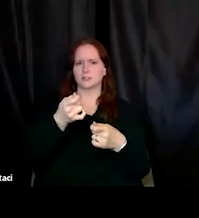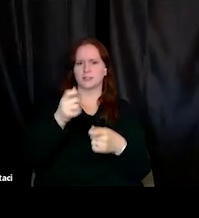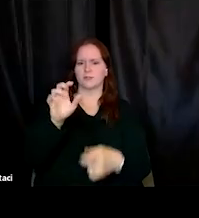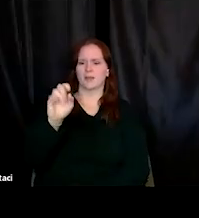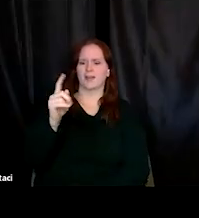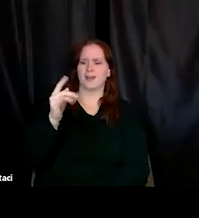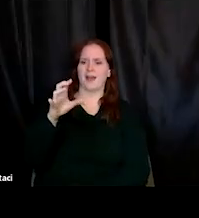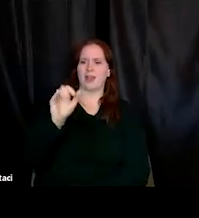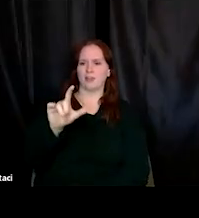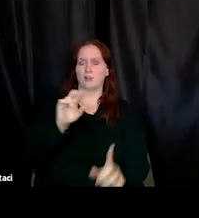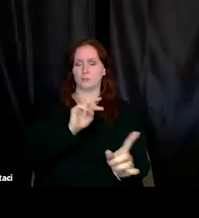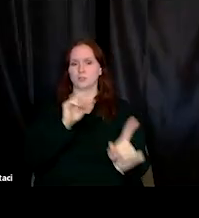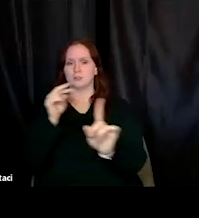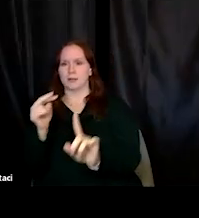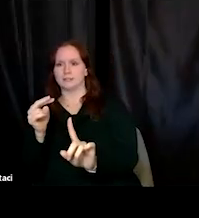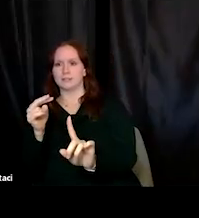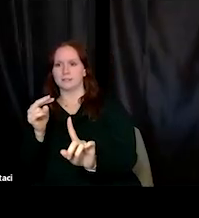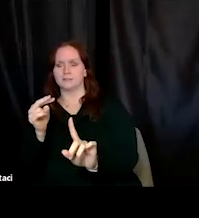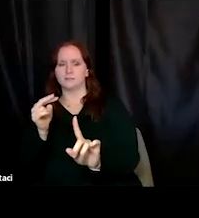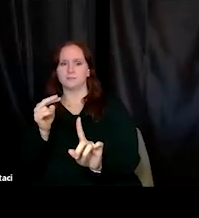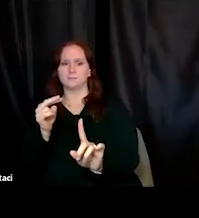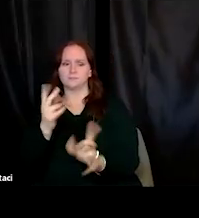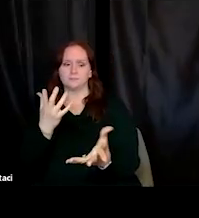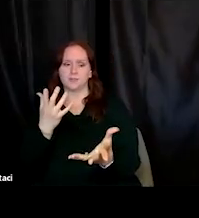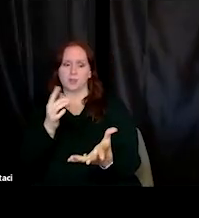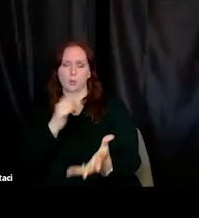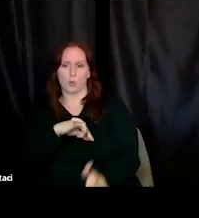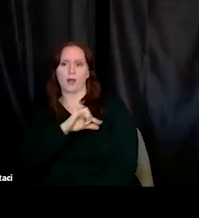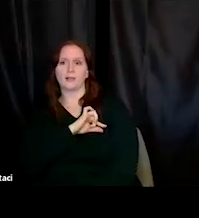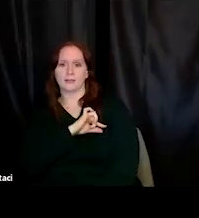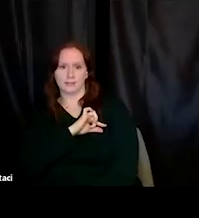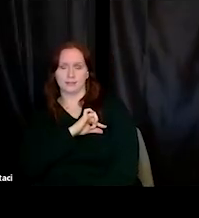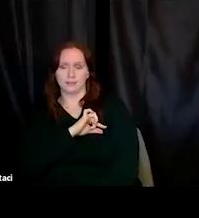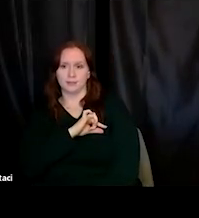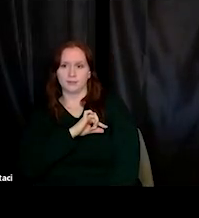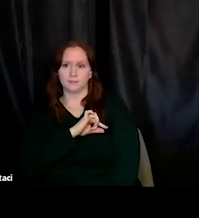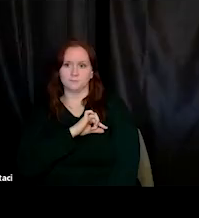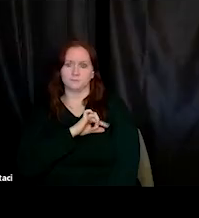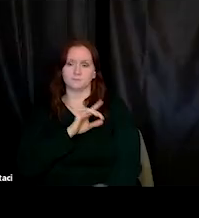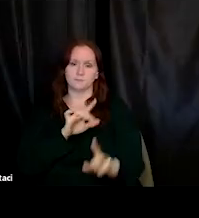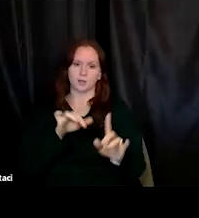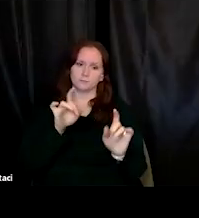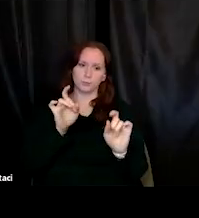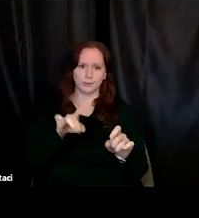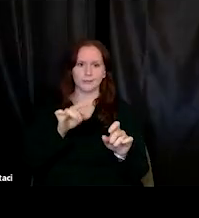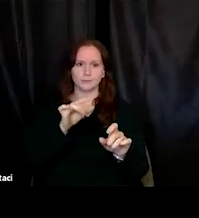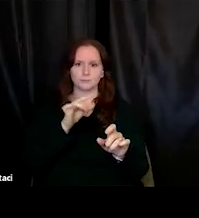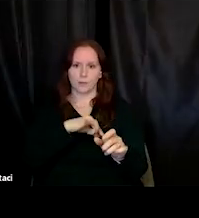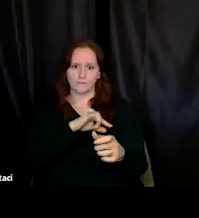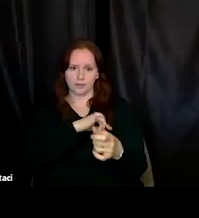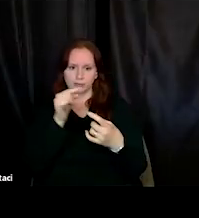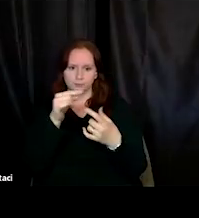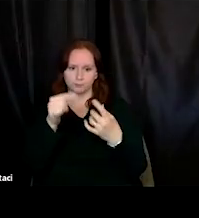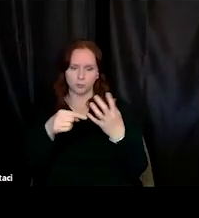de las preguntas para que puedan obtenerlas respondidas si no podemos llegar a ellas hoy.